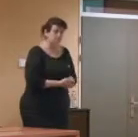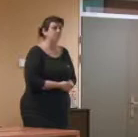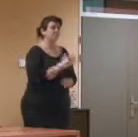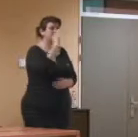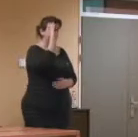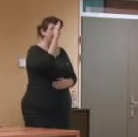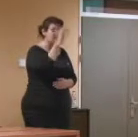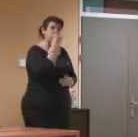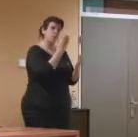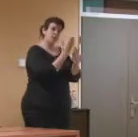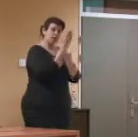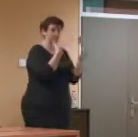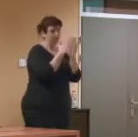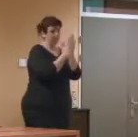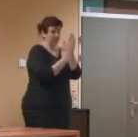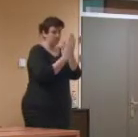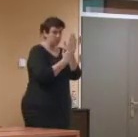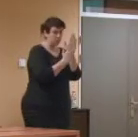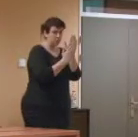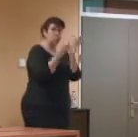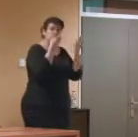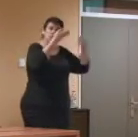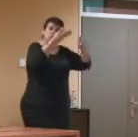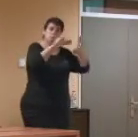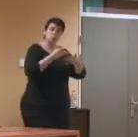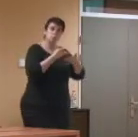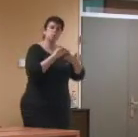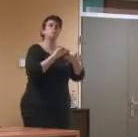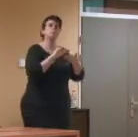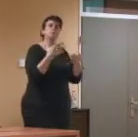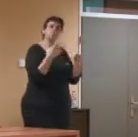Buenos días, bienvenidos a todos,